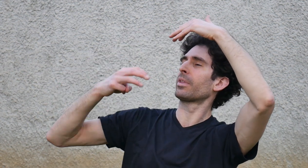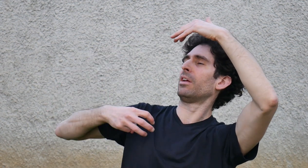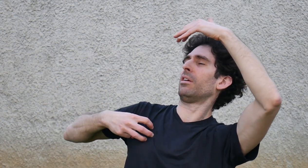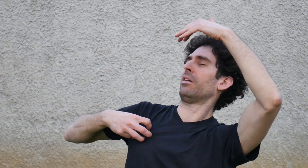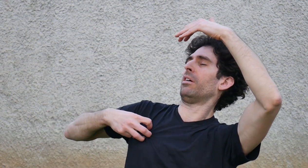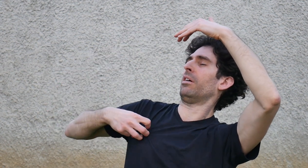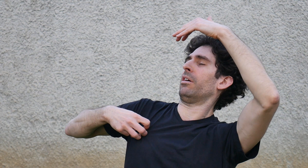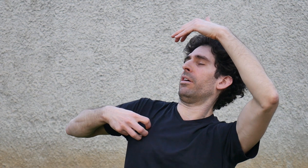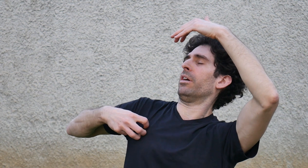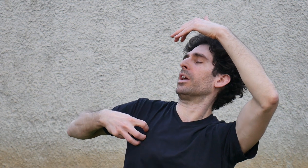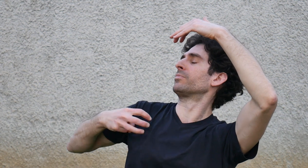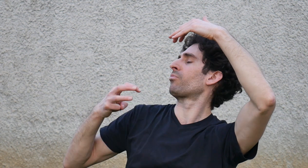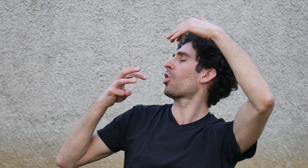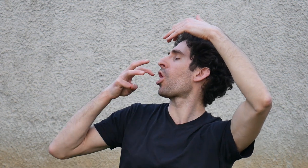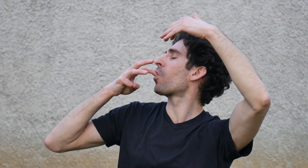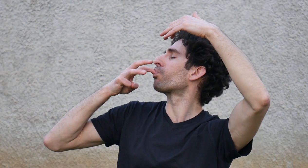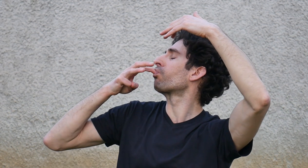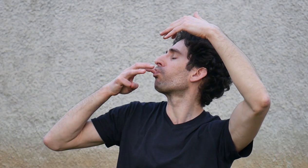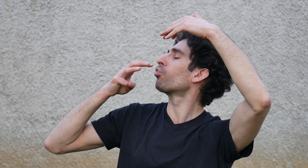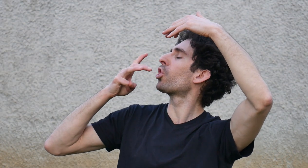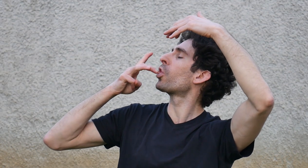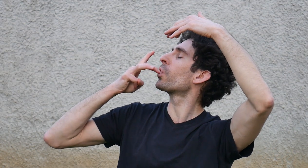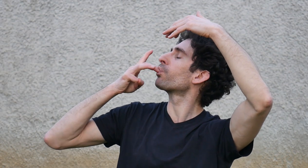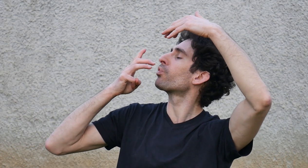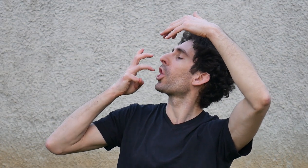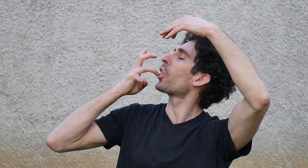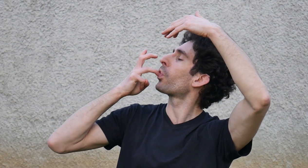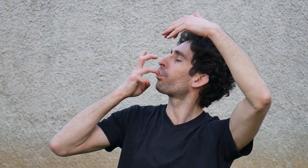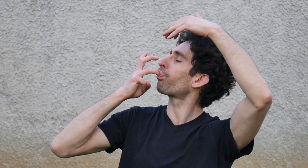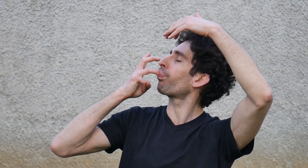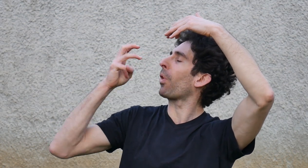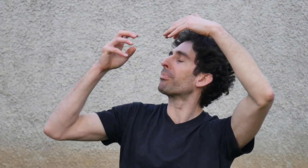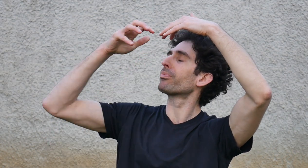*Se gratte les poils* *Miam, miam*